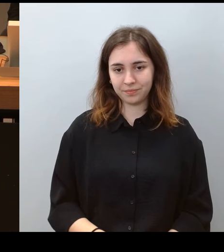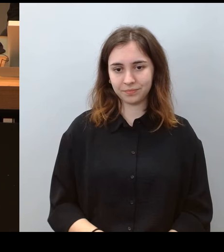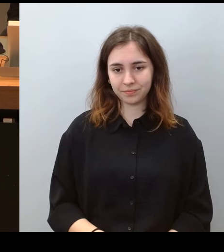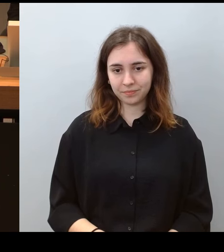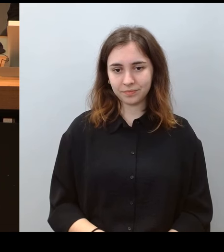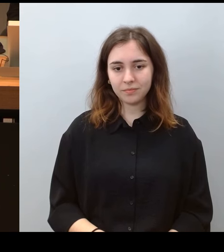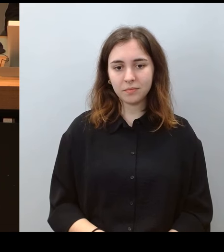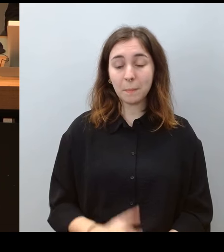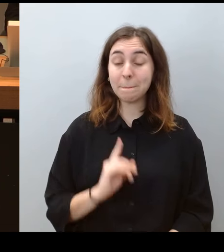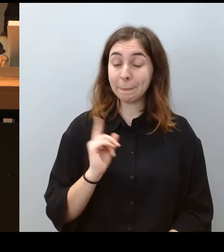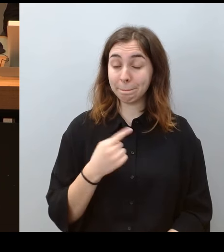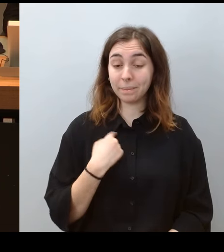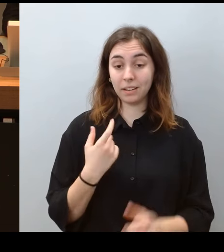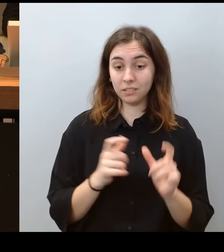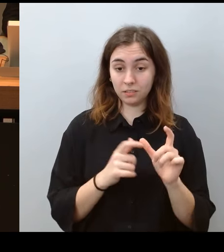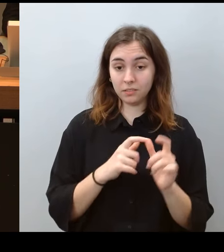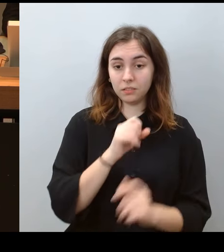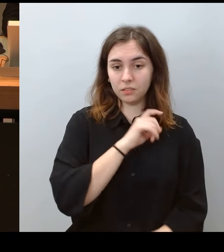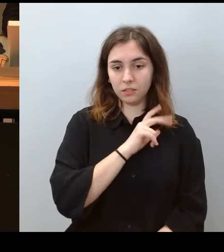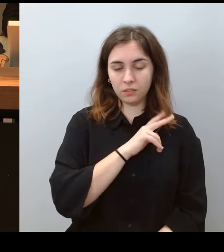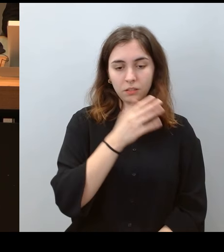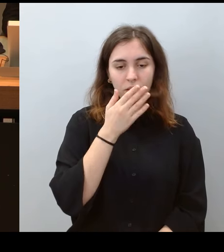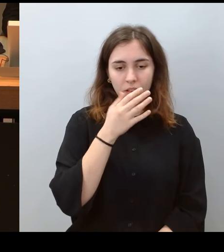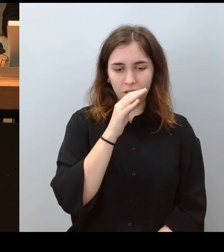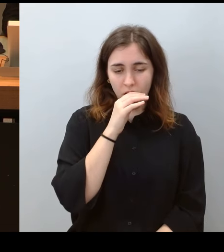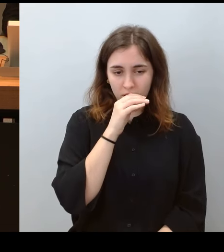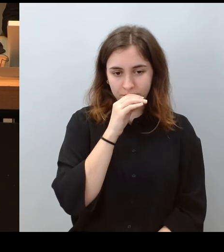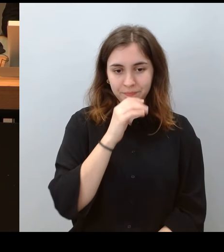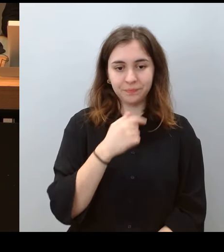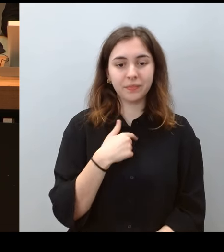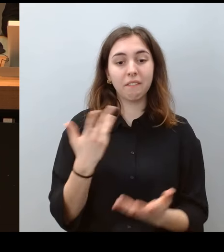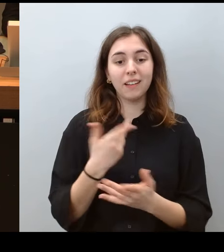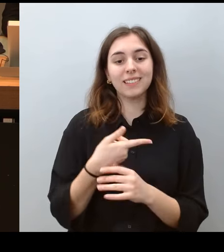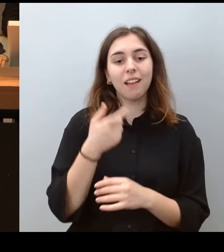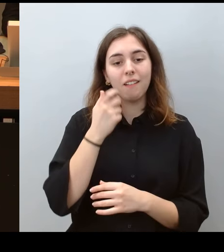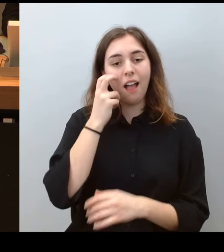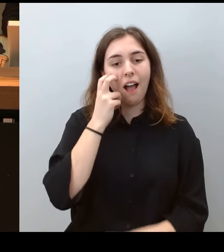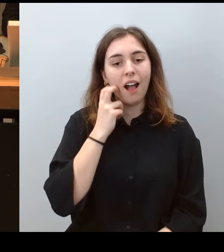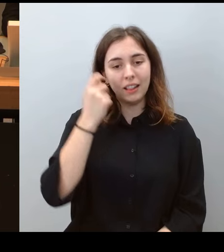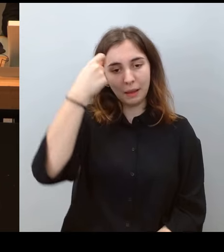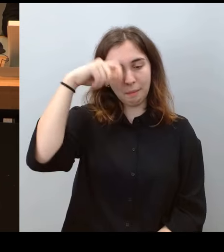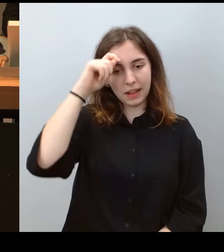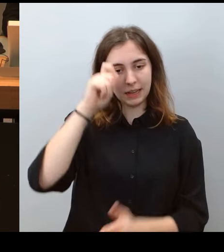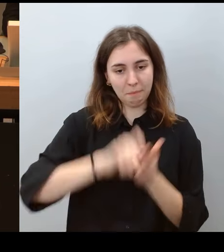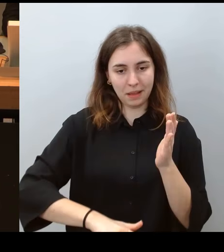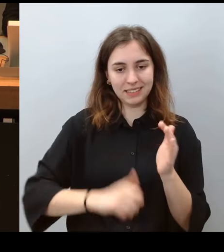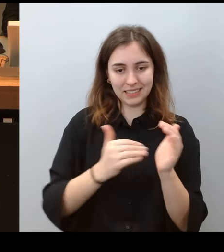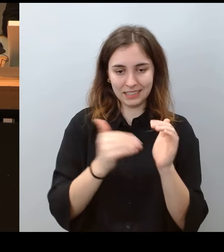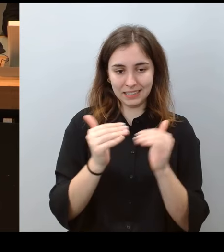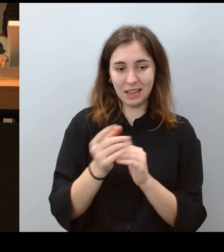dass das alte Berlinpass System zum 1. Januar 25 wieder eingeführt wird. Sollte es der Senatsverwaltung und